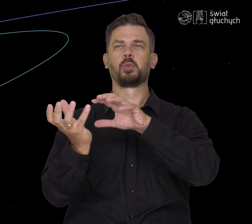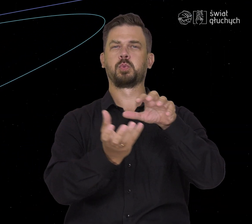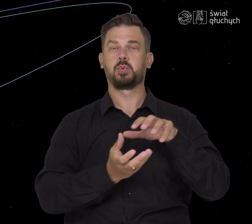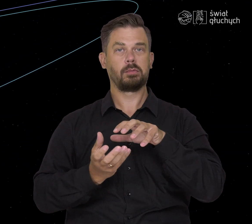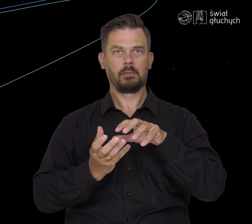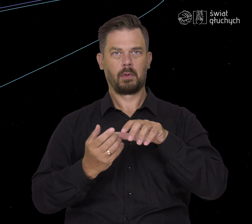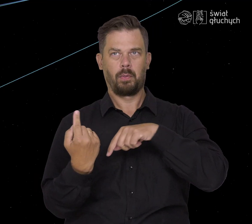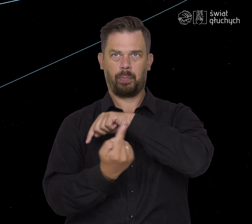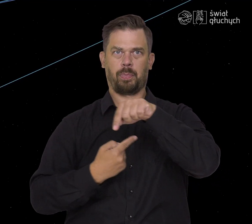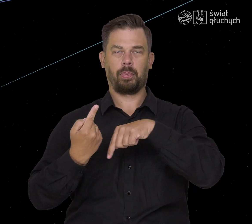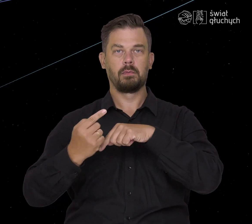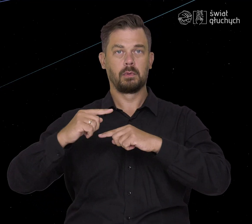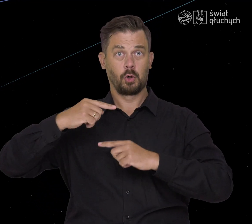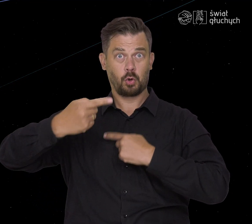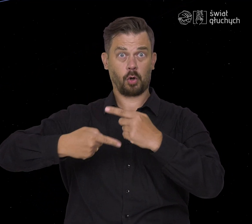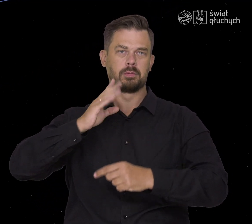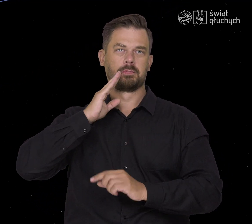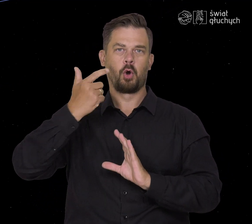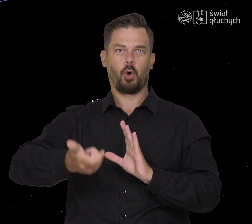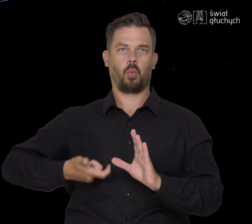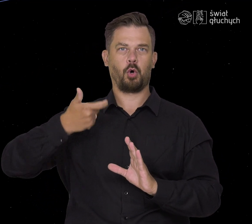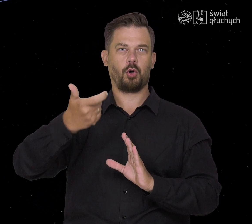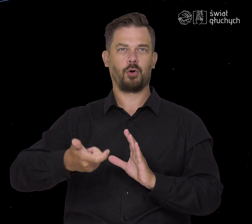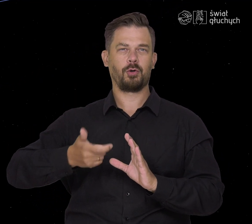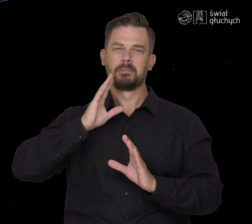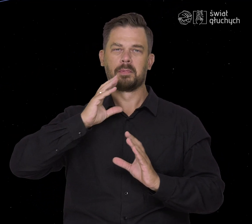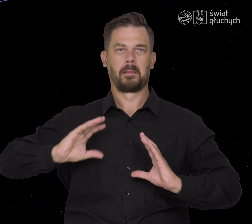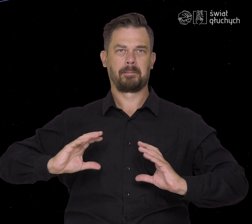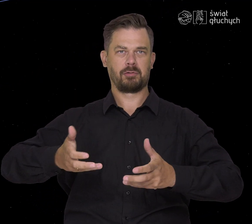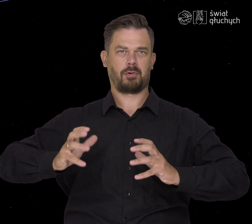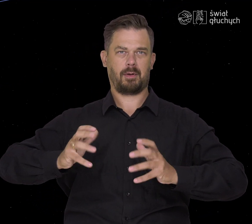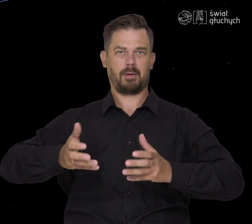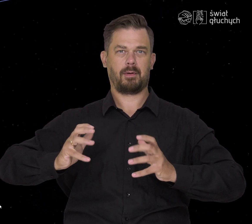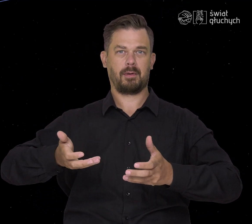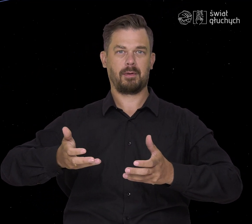toczy się po swojej orbicie dookoła Słońca. Dokładnie tak, jak robiłaby to tocząca się beczka.